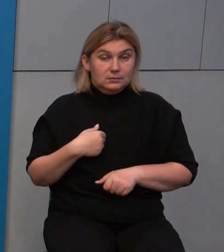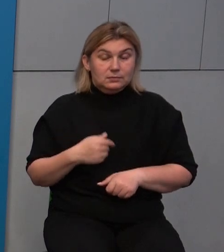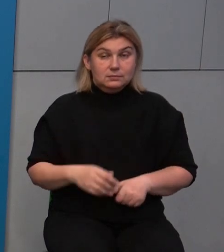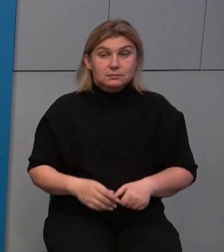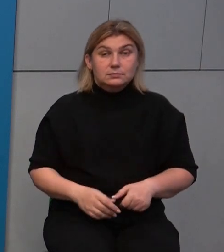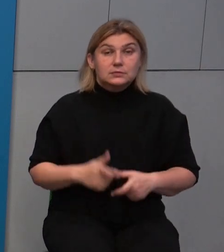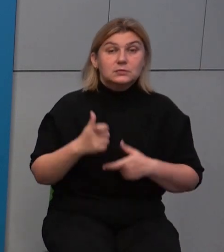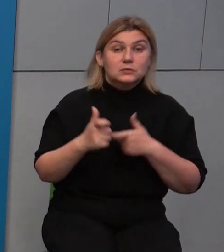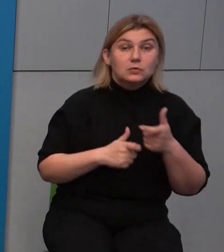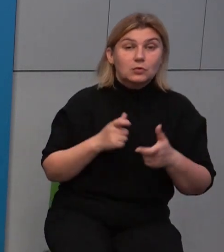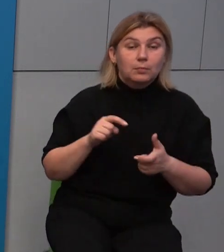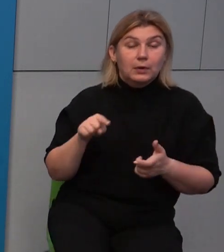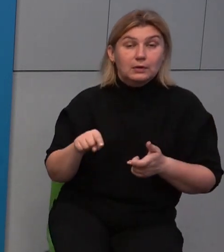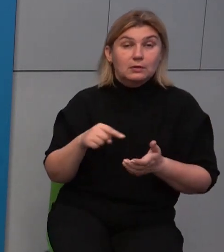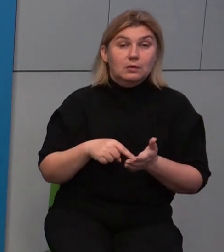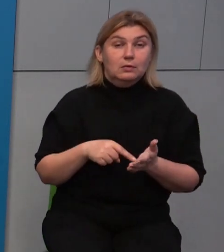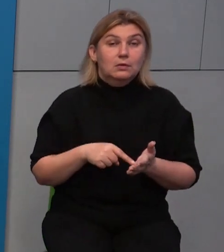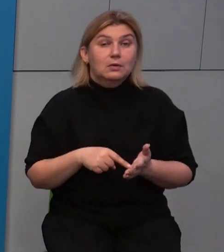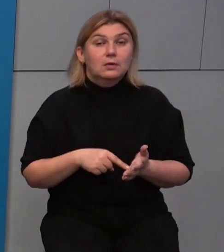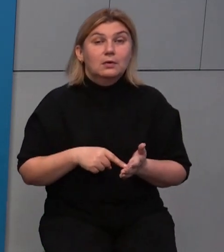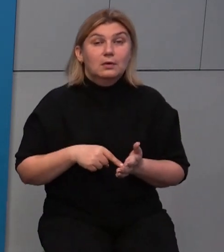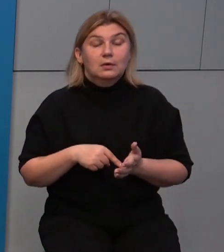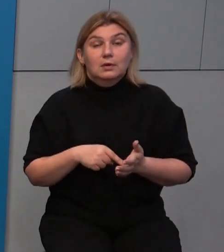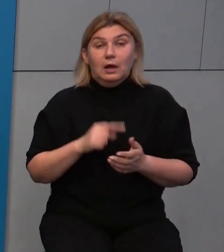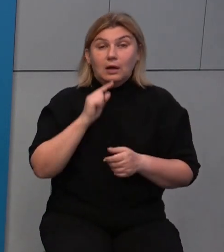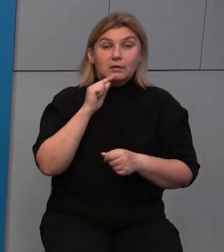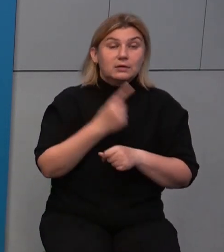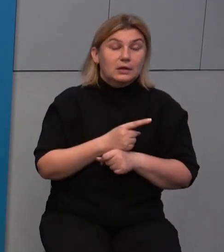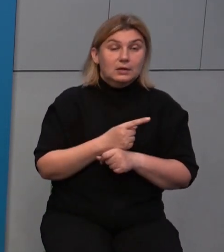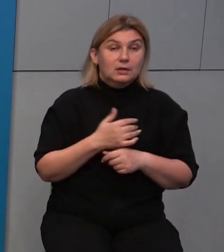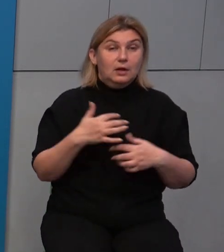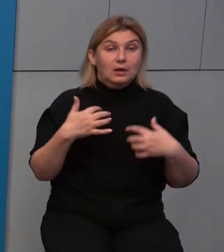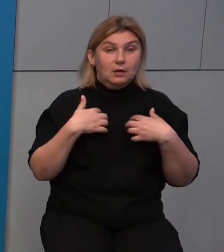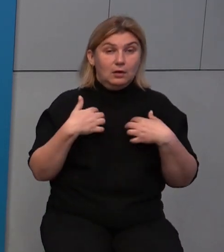zróbmy to, tylko że to podejmują decyzje, nie osoby, które żyją z nami na co dzień